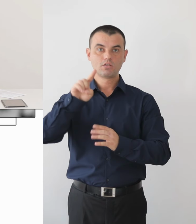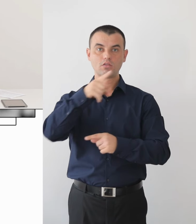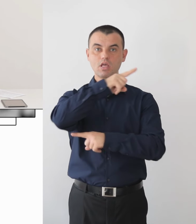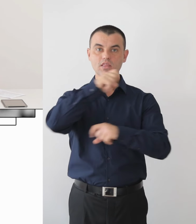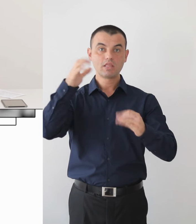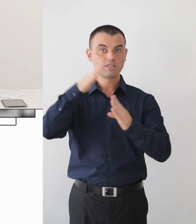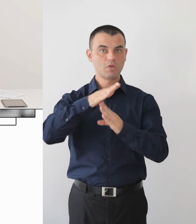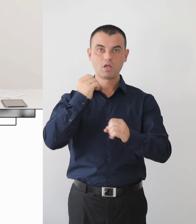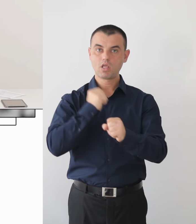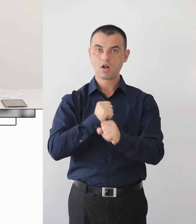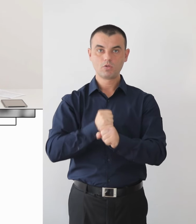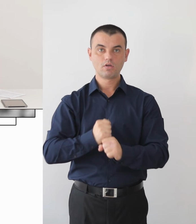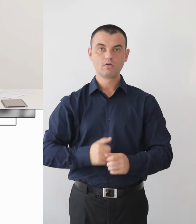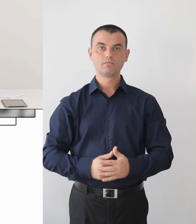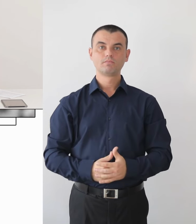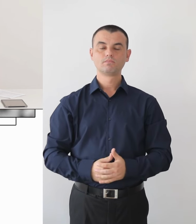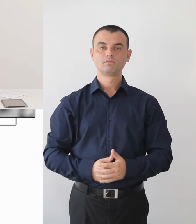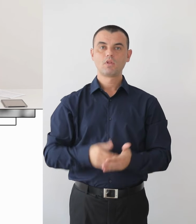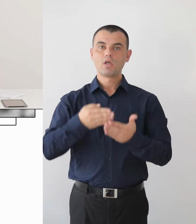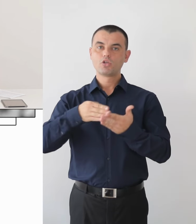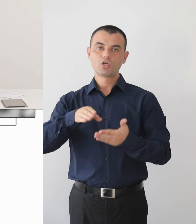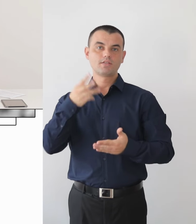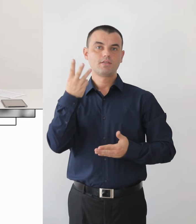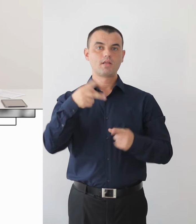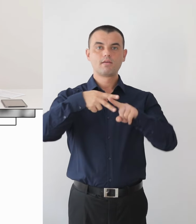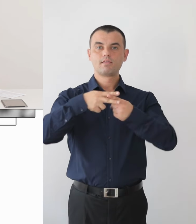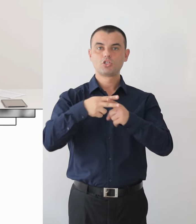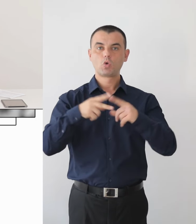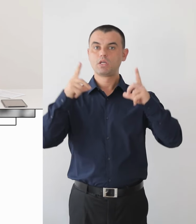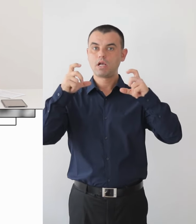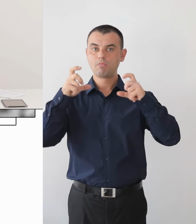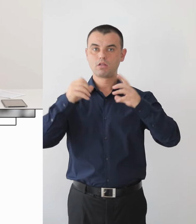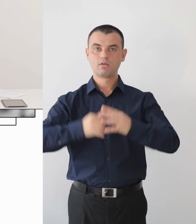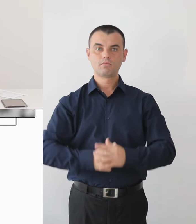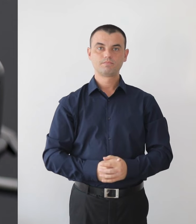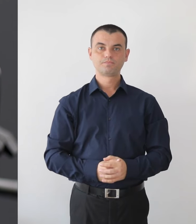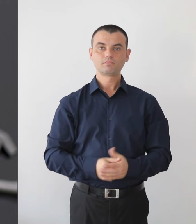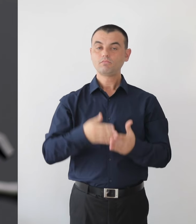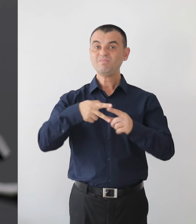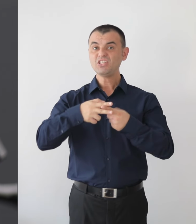Точка 10: Не спирайте да работите! Част 3: Настройване на камерата